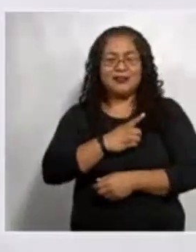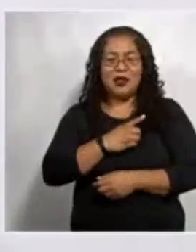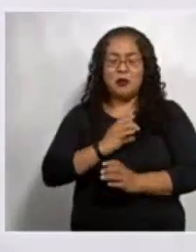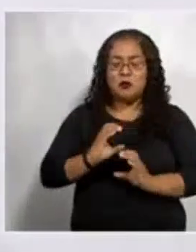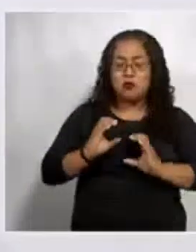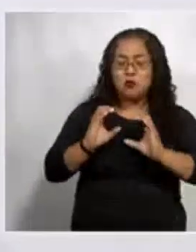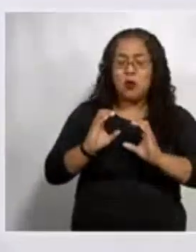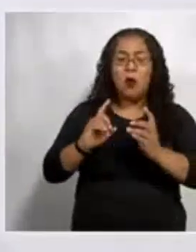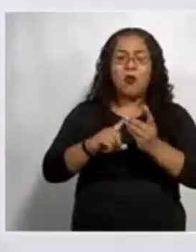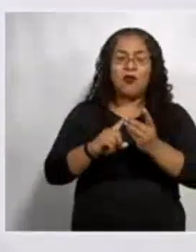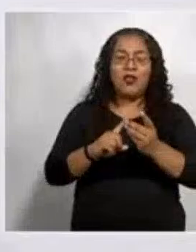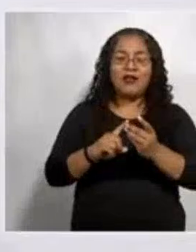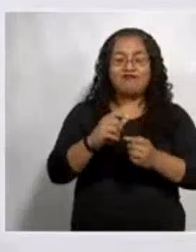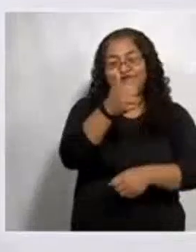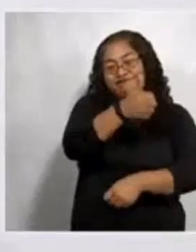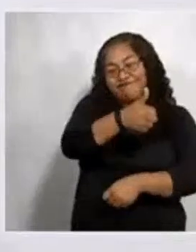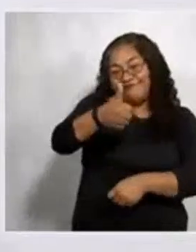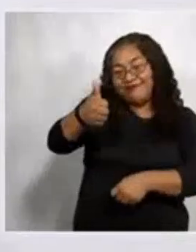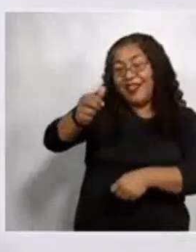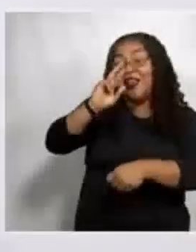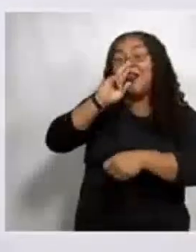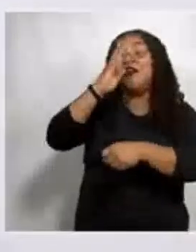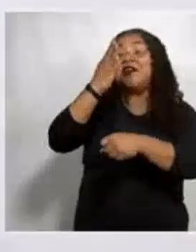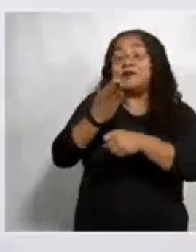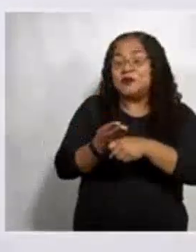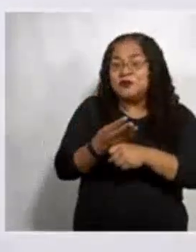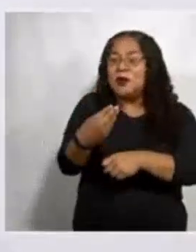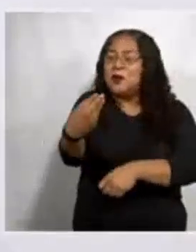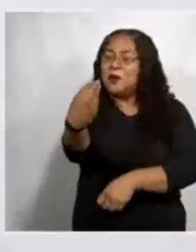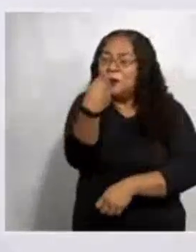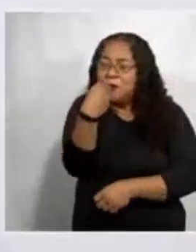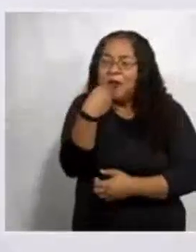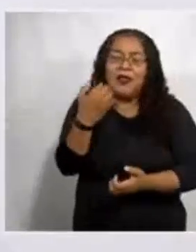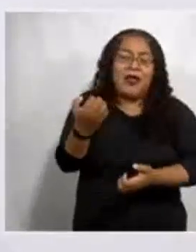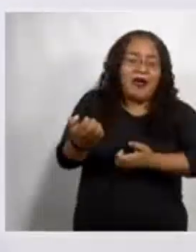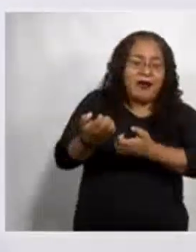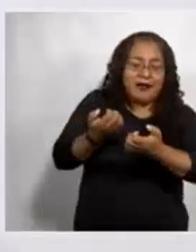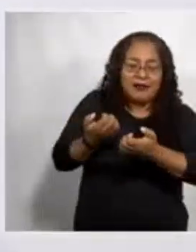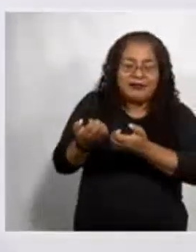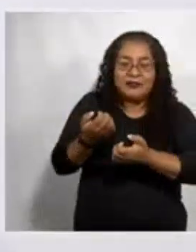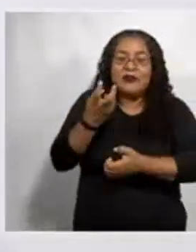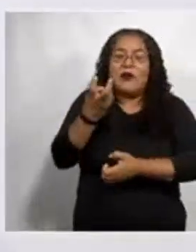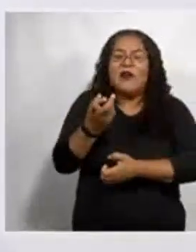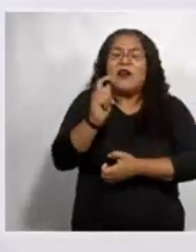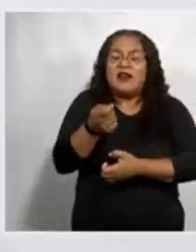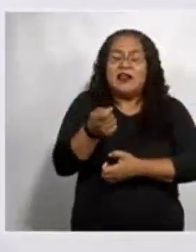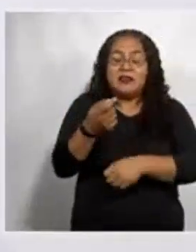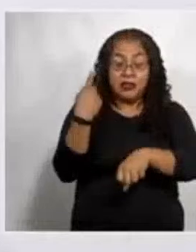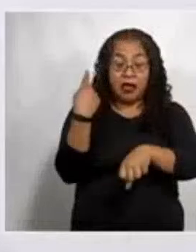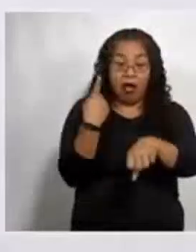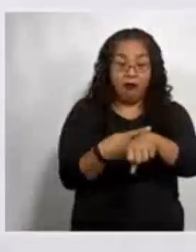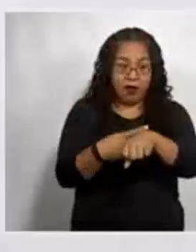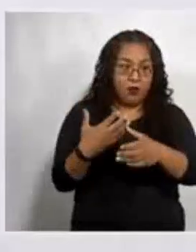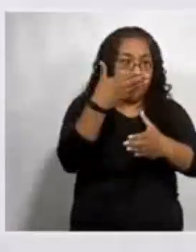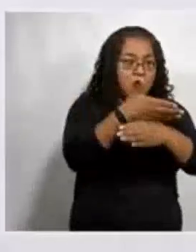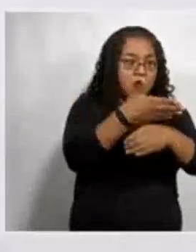nosotros estamos haciendo un gran programa de prevención y atención temprana a la salud.